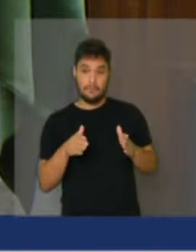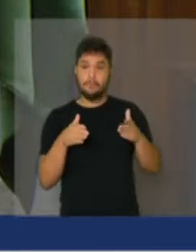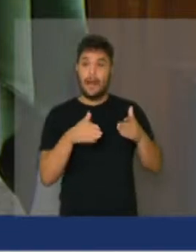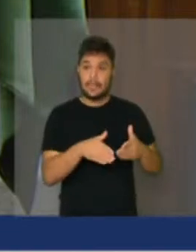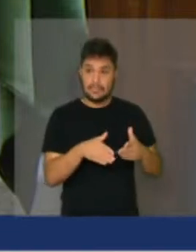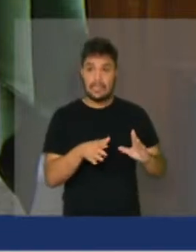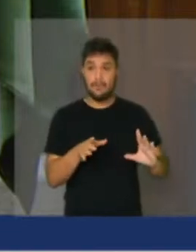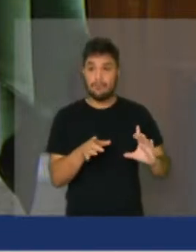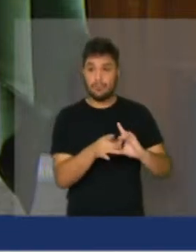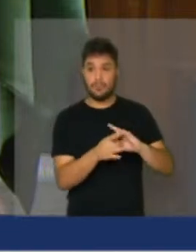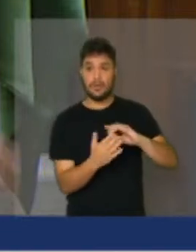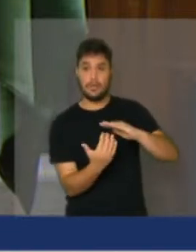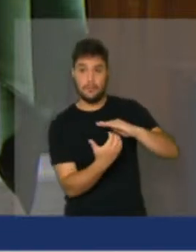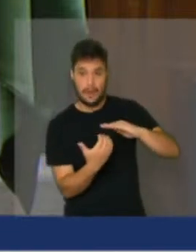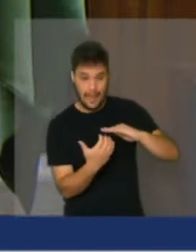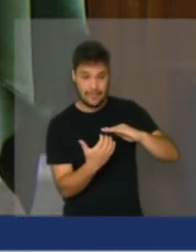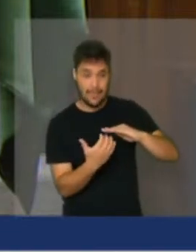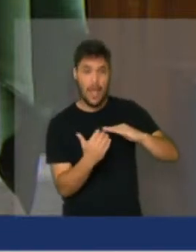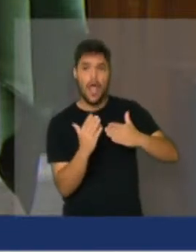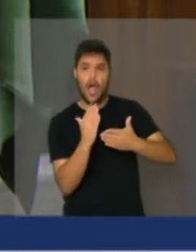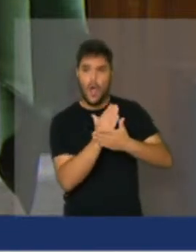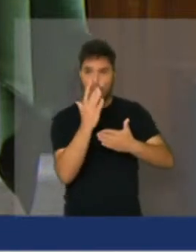MINISTÉRIO DA ECONOMIA. A COMEÇAR PELA SENHORA DANIELA CONSENTINO. TEM UMA OPERAÇÃO